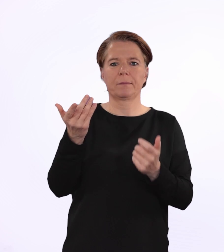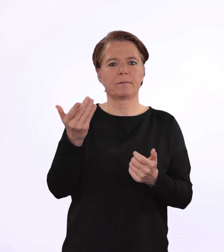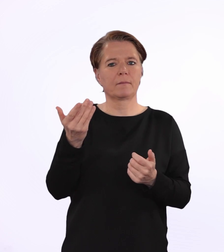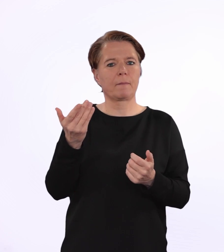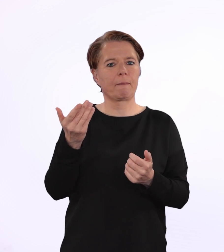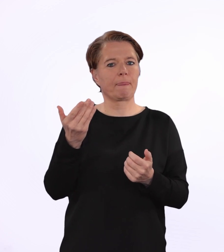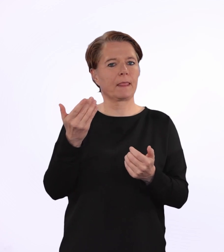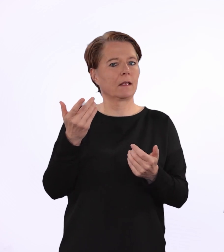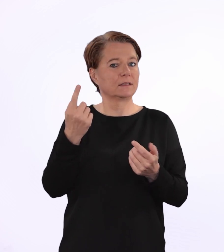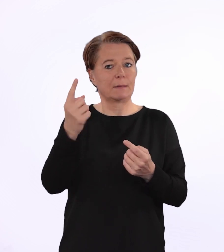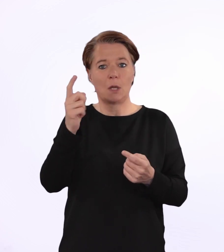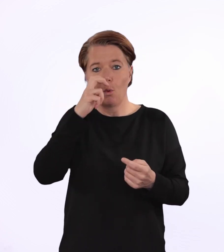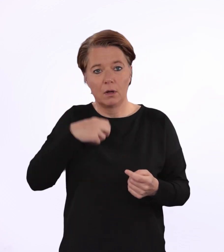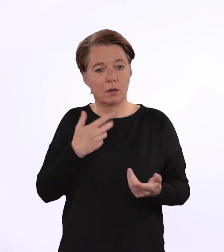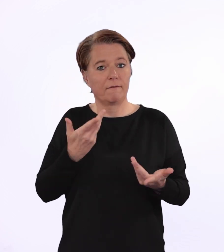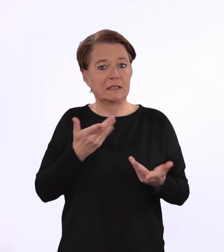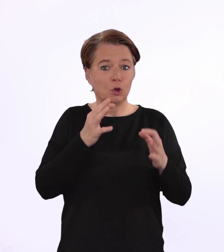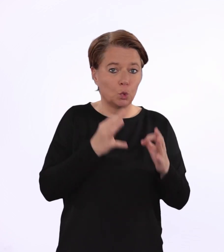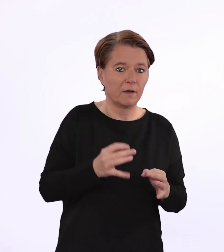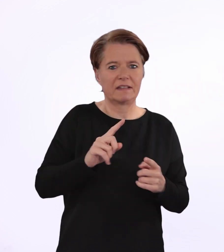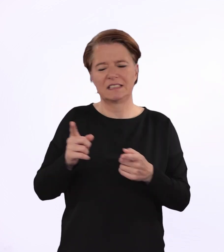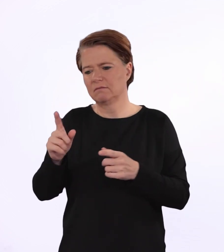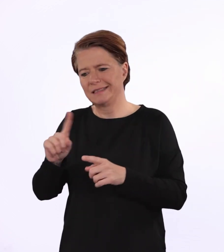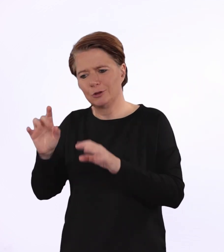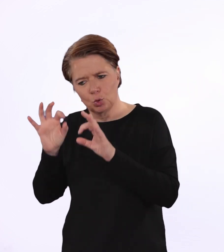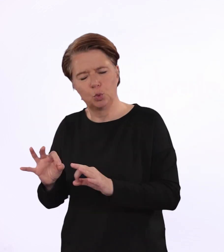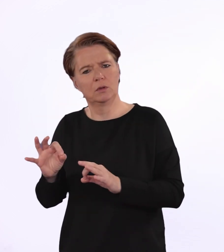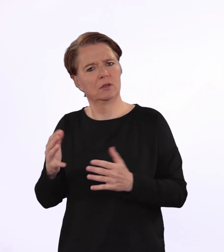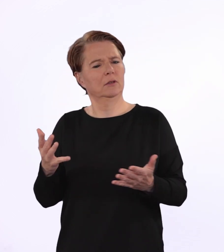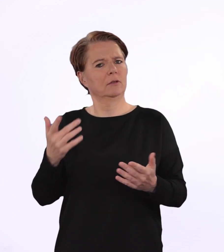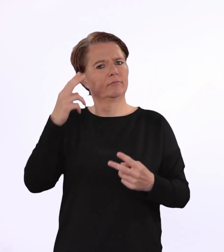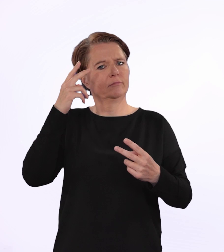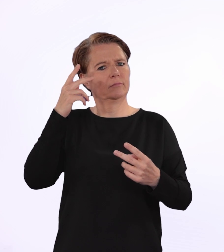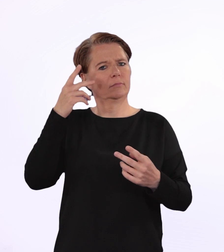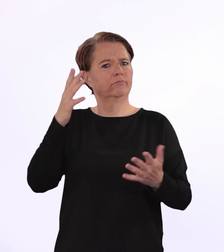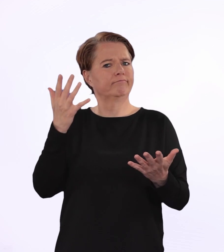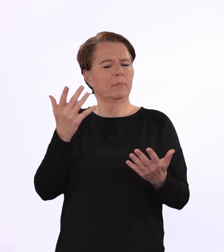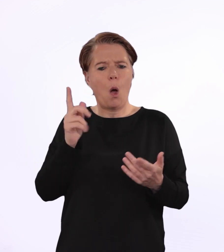Und sich immer wieder fragen: Warum finde ich gerade etwas gut? Warum finde ich gerade etwas schlecht?